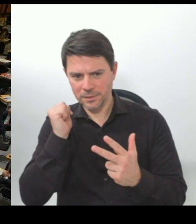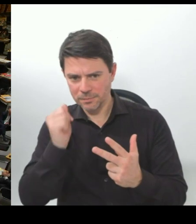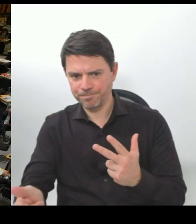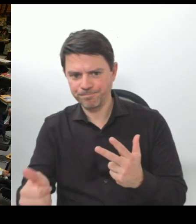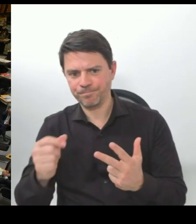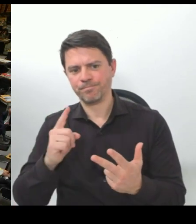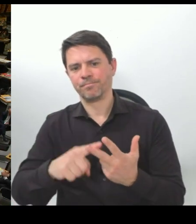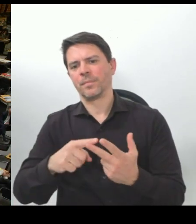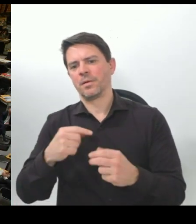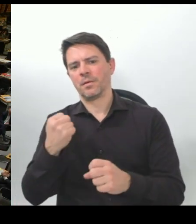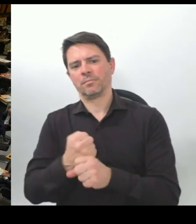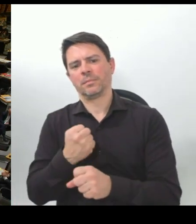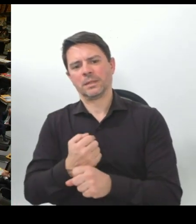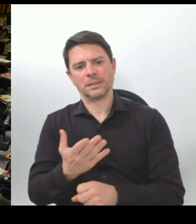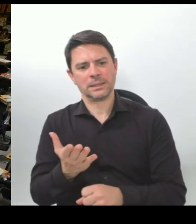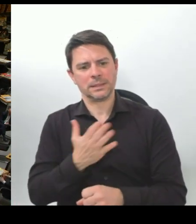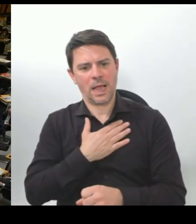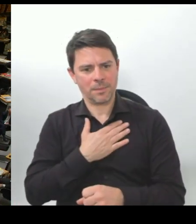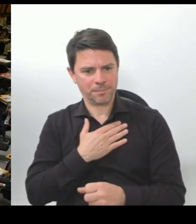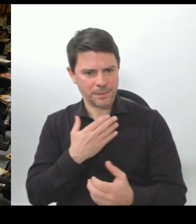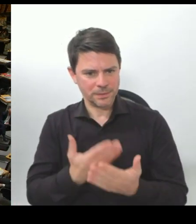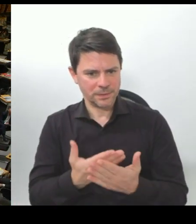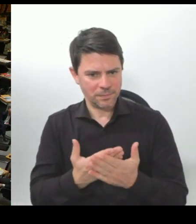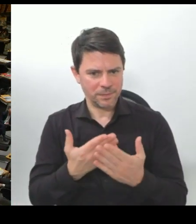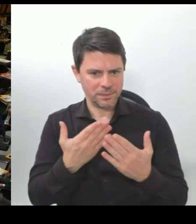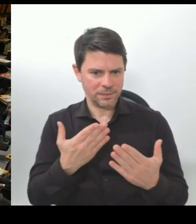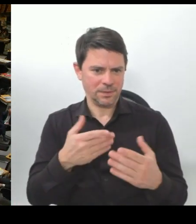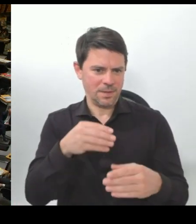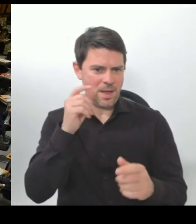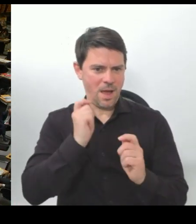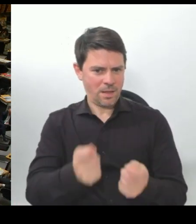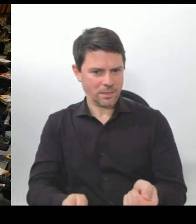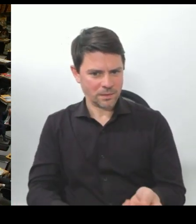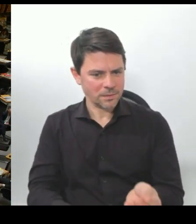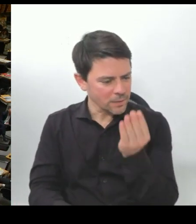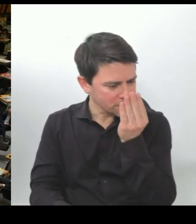Vielen Dank. Für die Linksfraktion hat die Kollegin Klein das Wort.(Rednerwechsel)